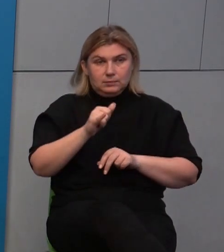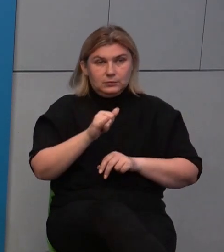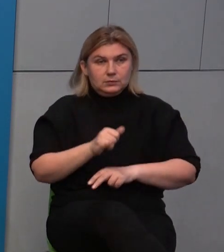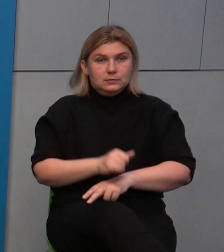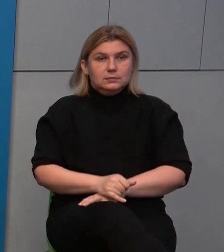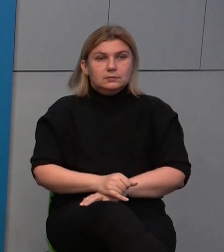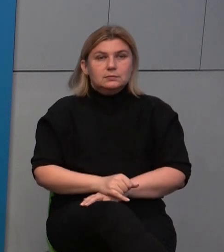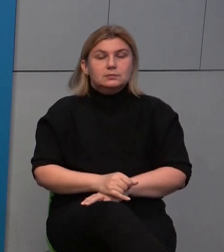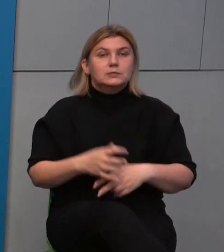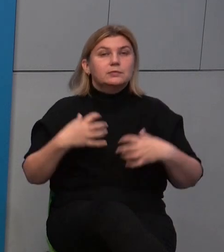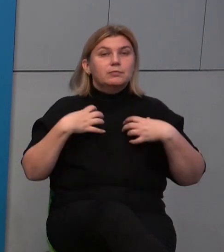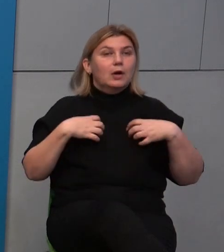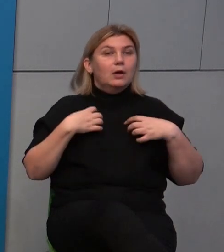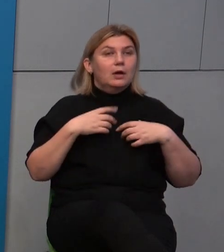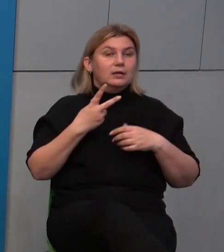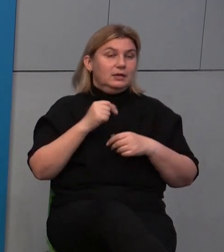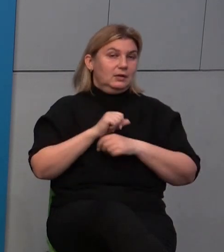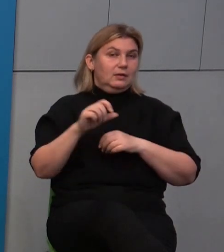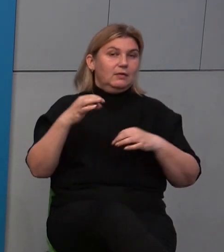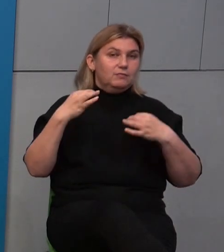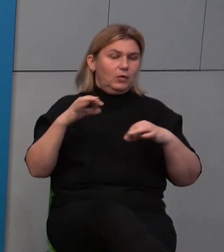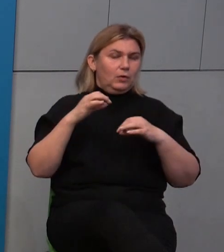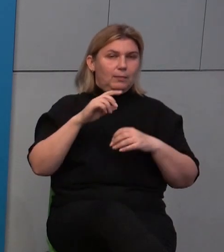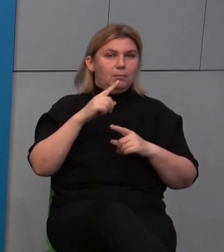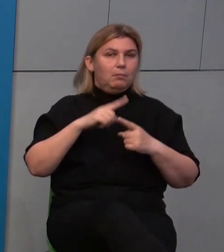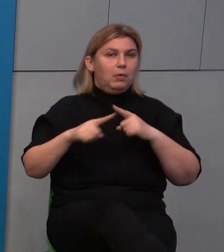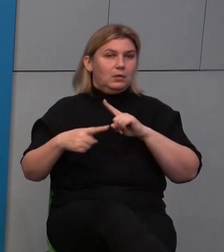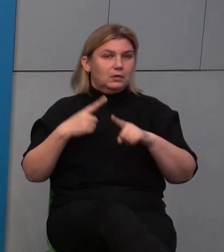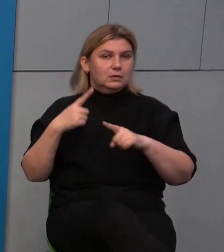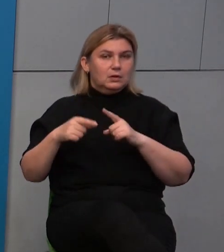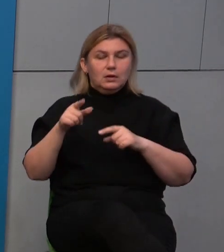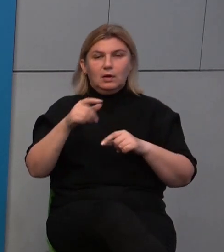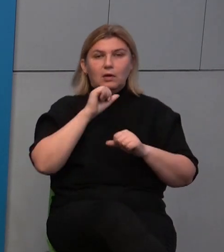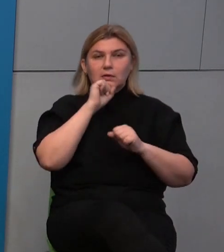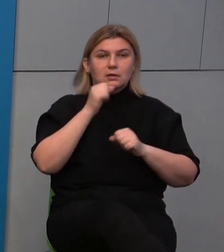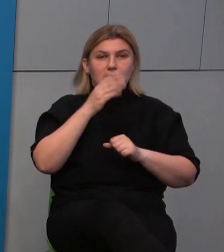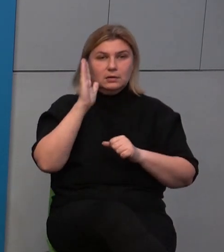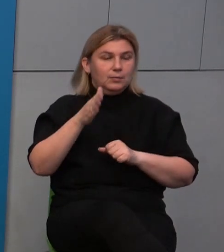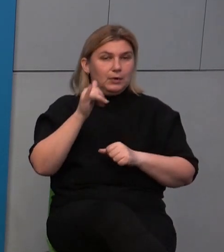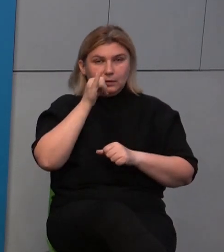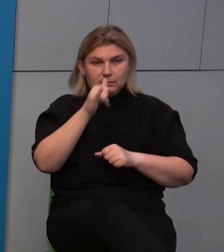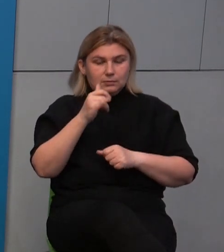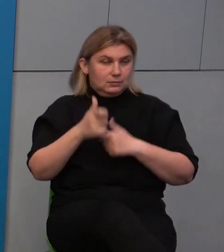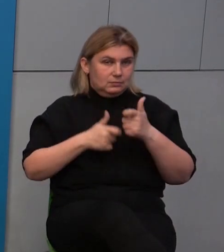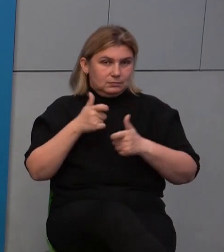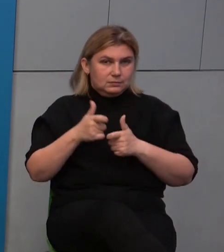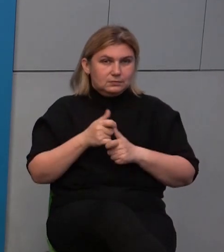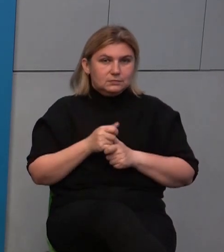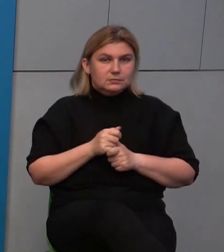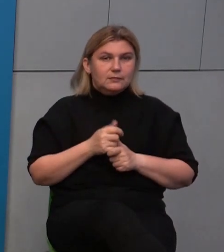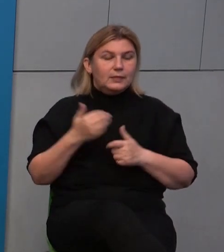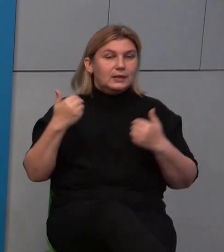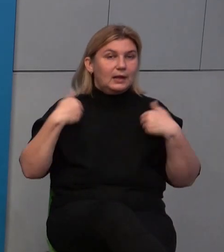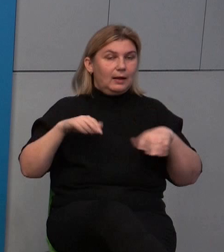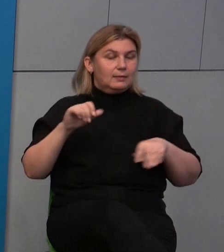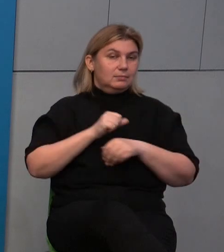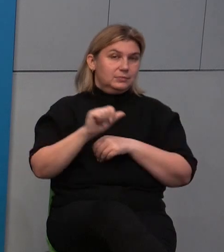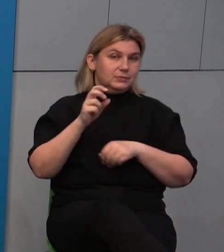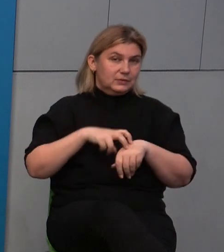biologia nie jest wolna od polityki i że tutaj on nic nie będzie mógł zrobić. Nie chciał zostać lekarzem.